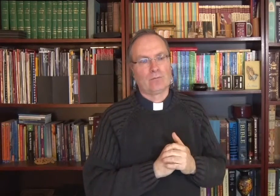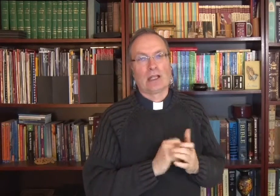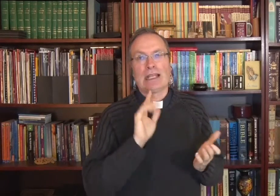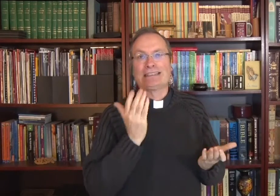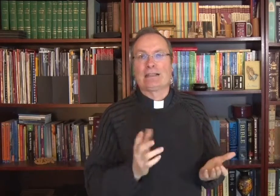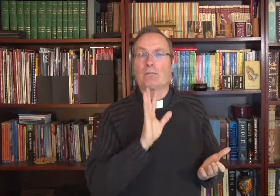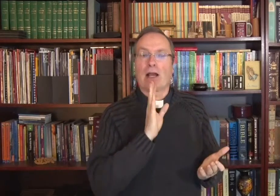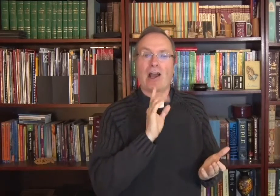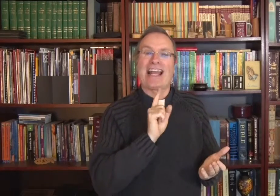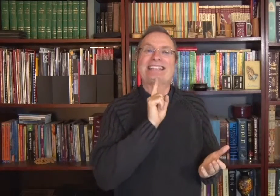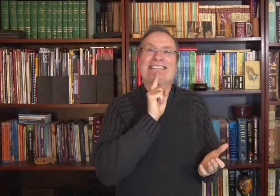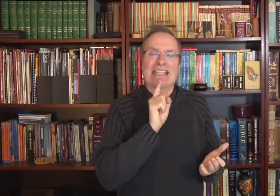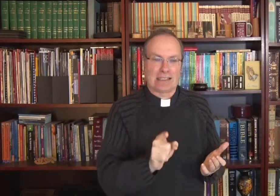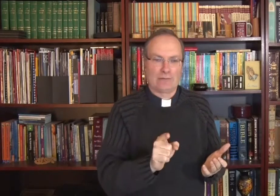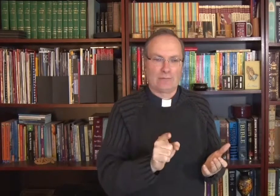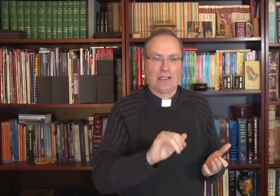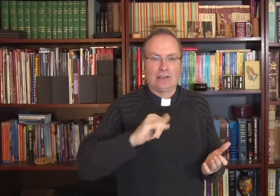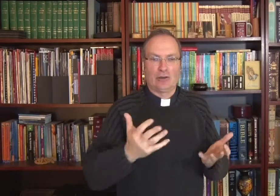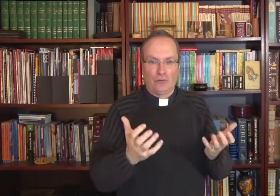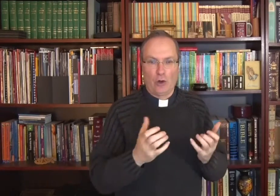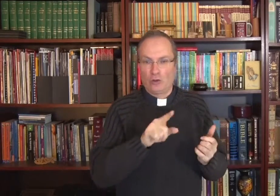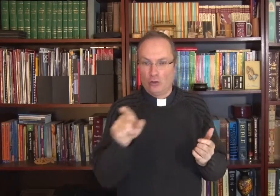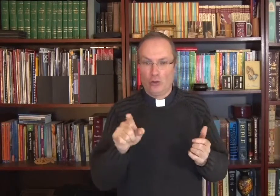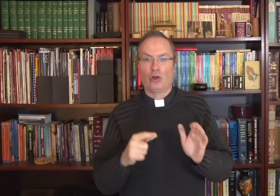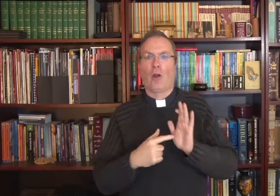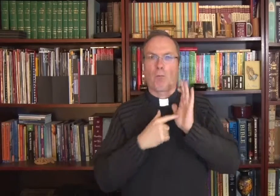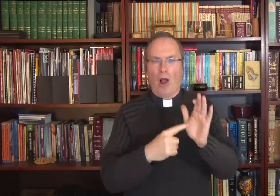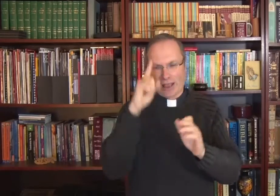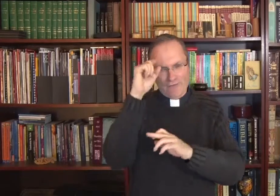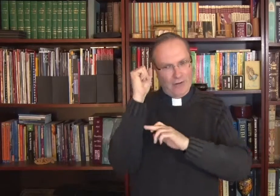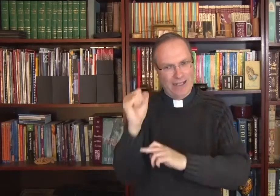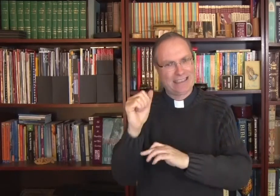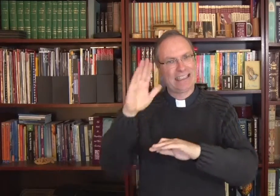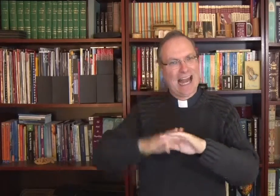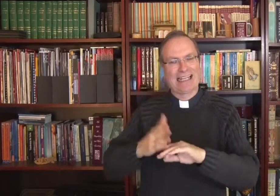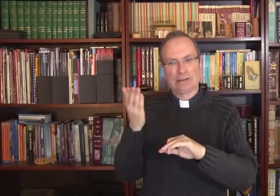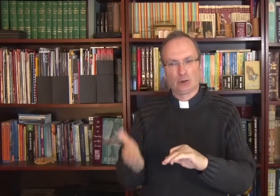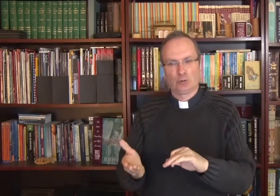Cette parole est certaine, et je veux que tu te montres affirmatif là-dessus,